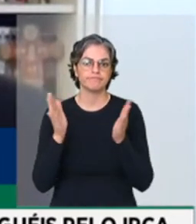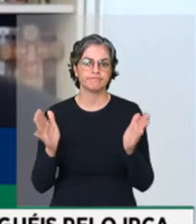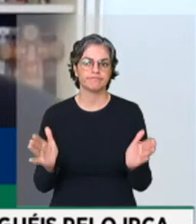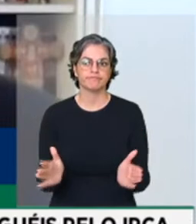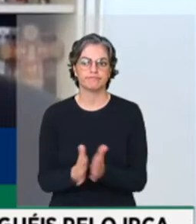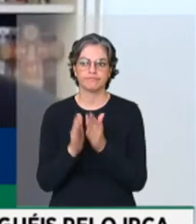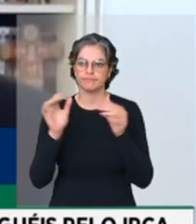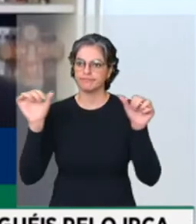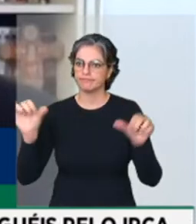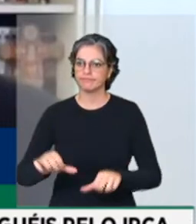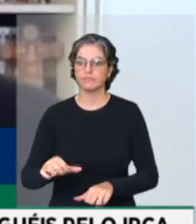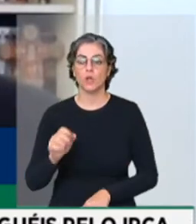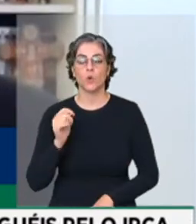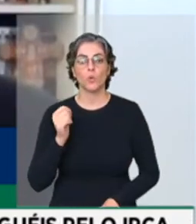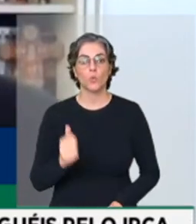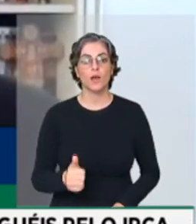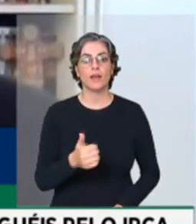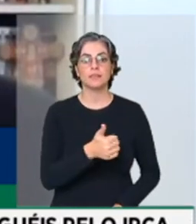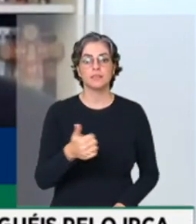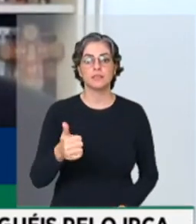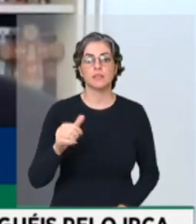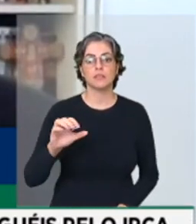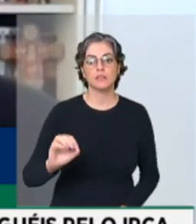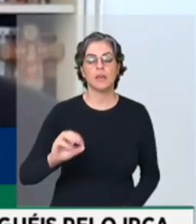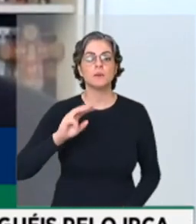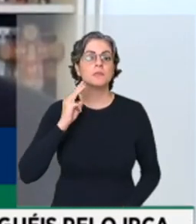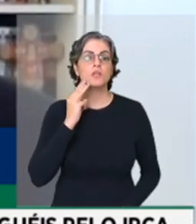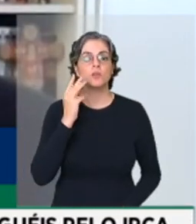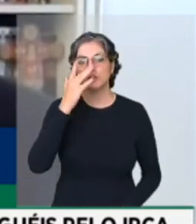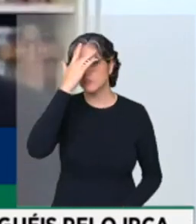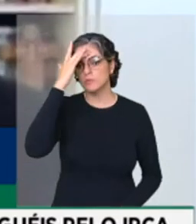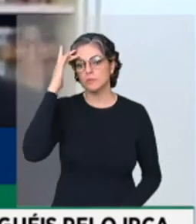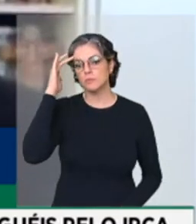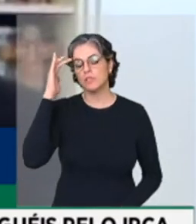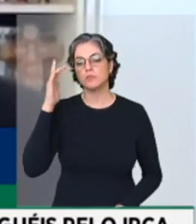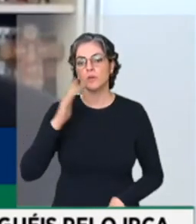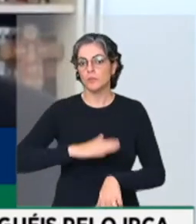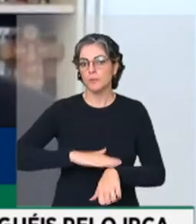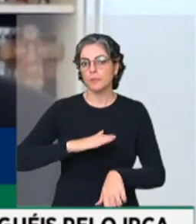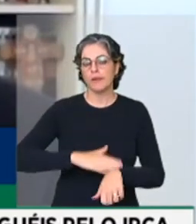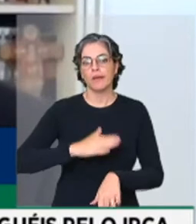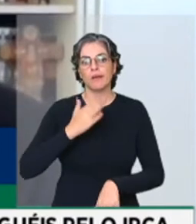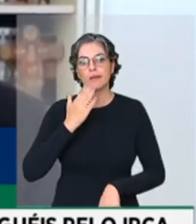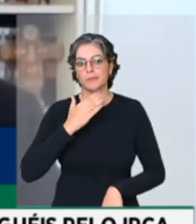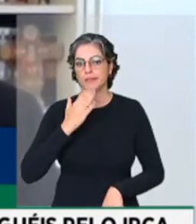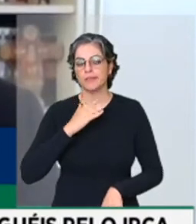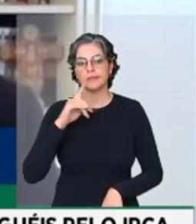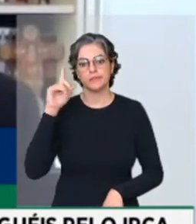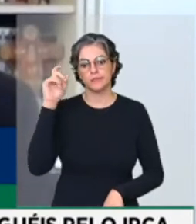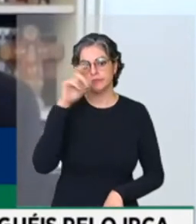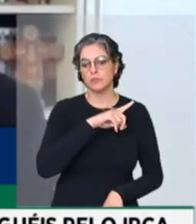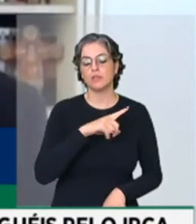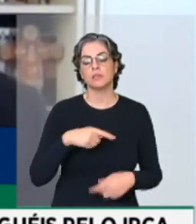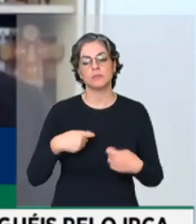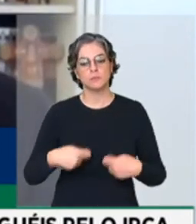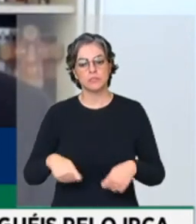ESTAMOS AÍ COM QUASE 110... MILHÕES DE BRASILEIROS QUE TAMBÉM... GARANTIR QUE AS PESSOAS TENHAM MINIMAMENTE ESTÃO COM INSEGURANÇA ALIMENTAR... E A GENTE PRECISA